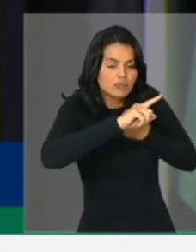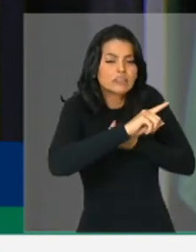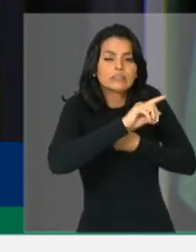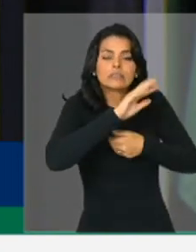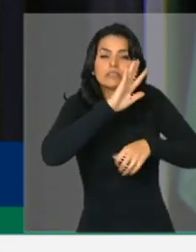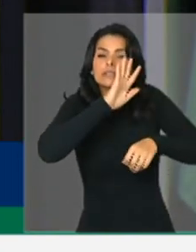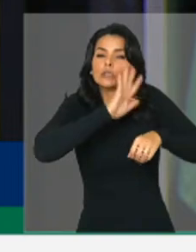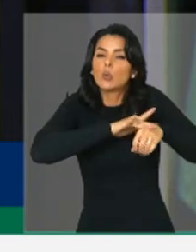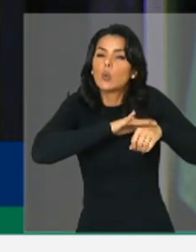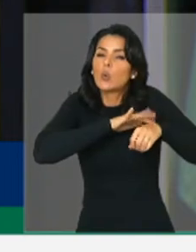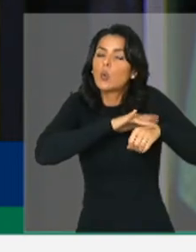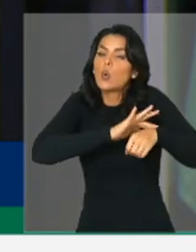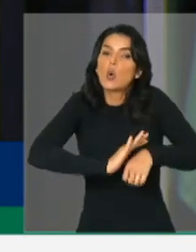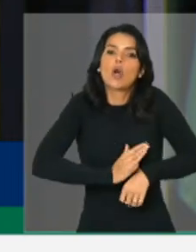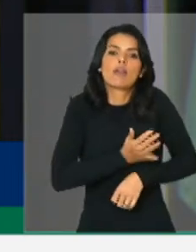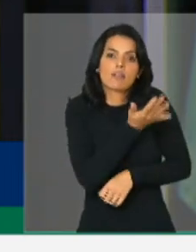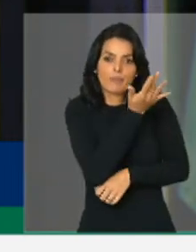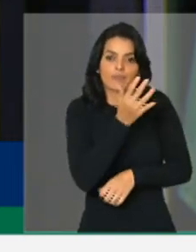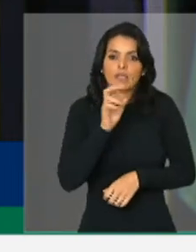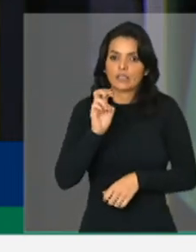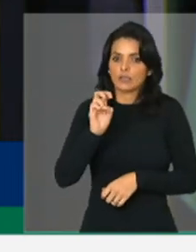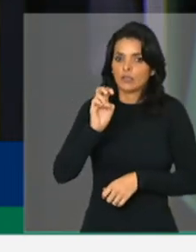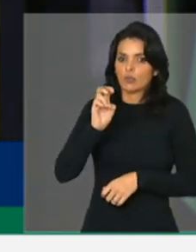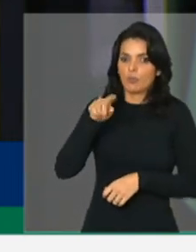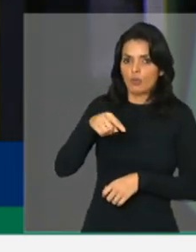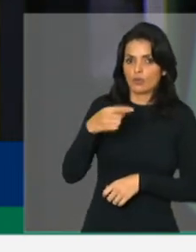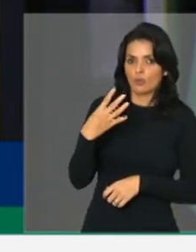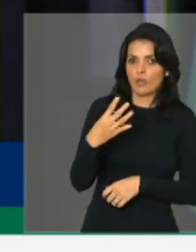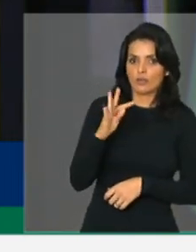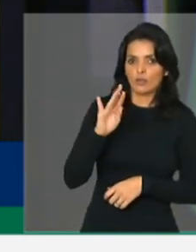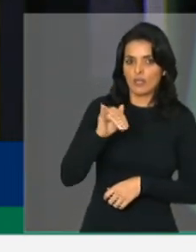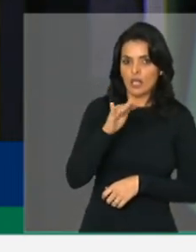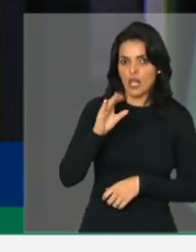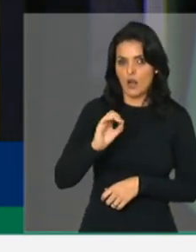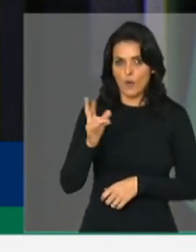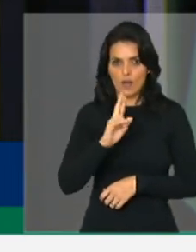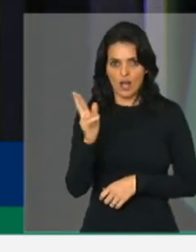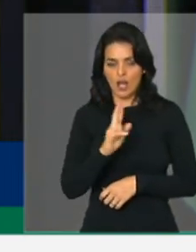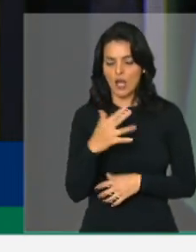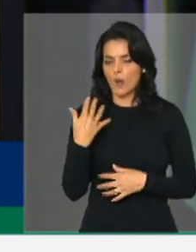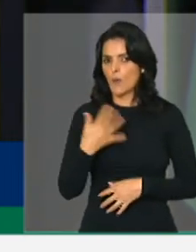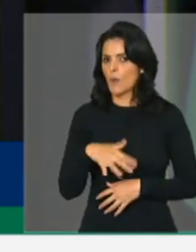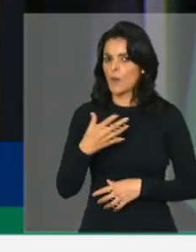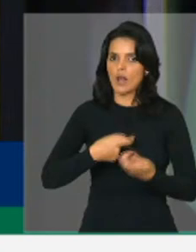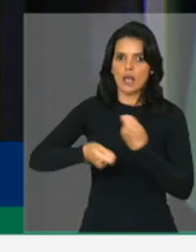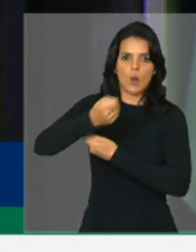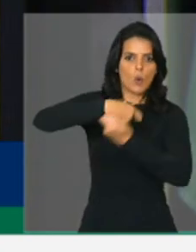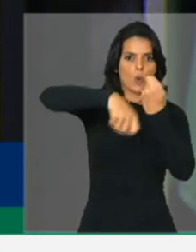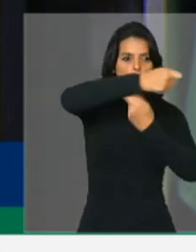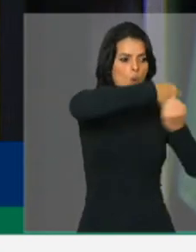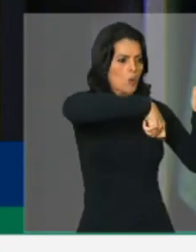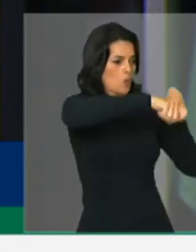TESOURO. É DINHEIRO PARADO. NOS TRIBUNAIS. EM DISPUTAS INFINDÁVEIS. COMO A QUE TEREMOS NESSA SEXTA-FEIRA AQUI